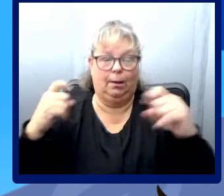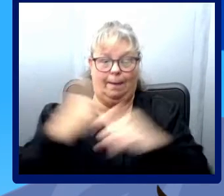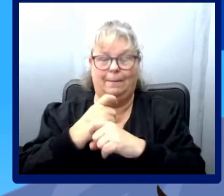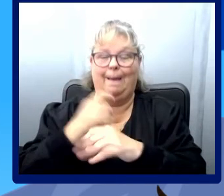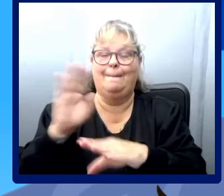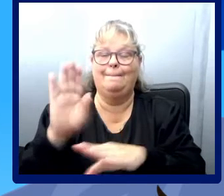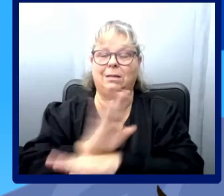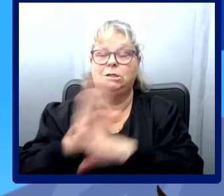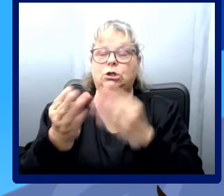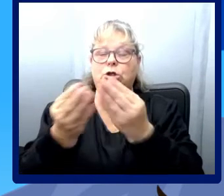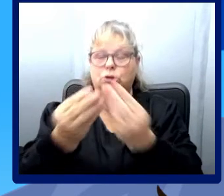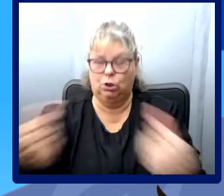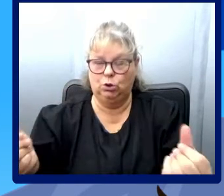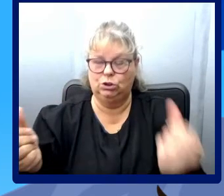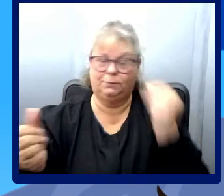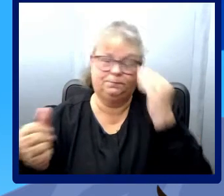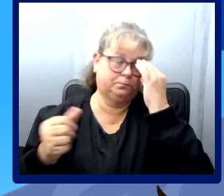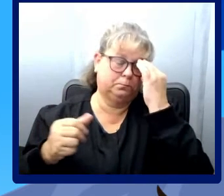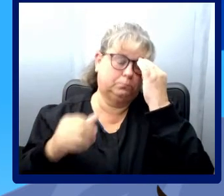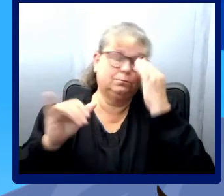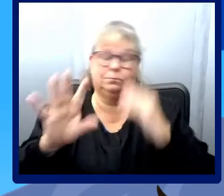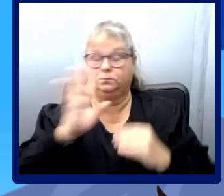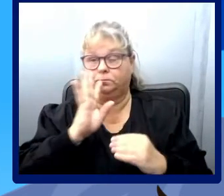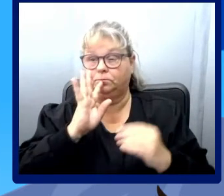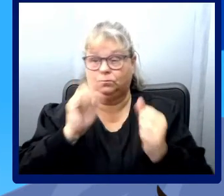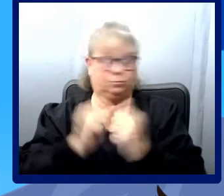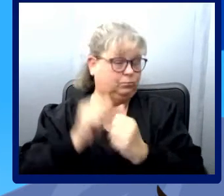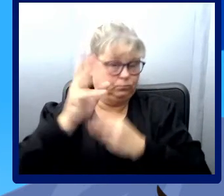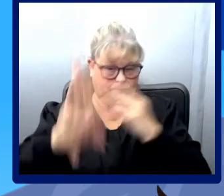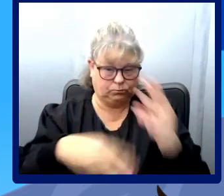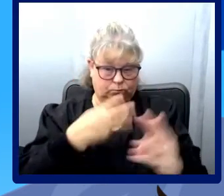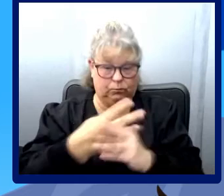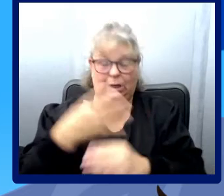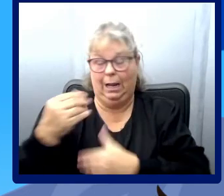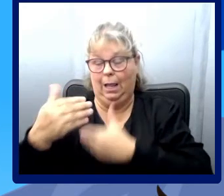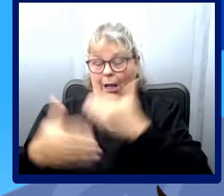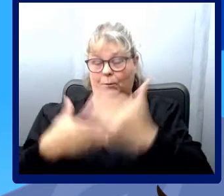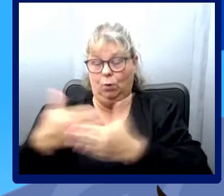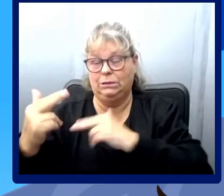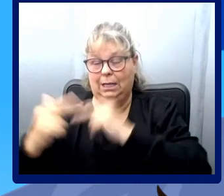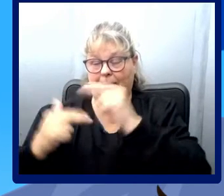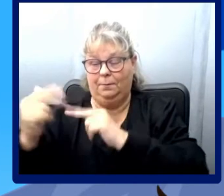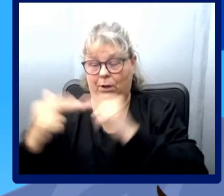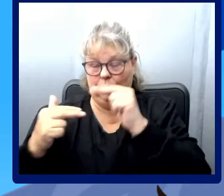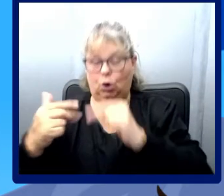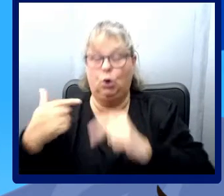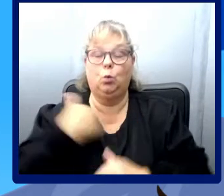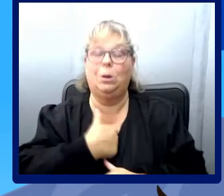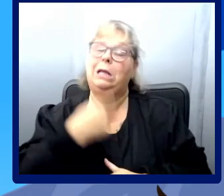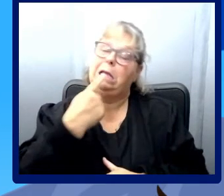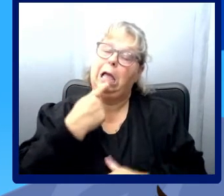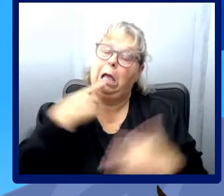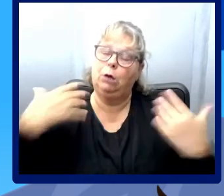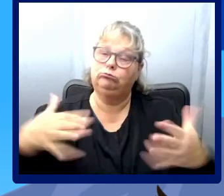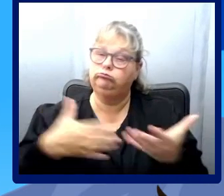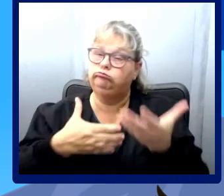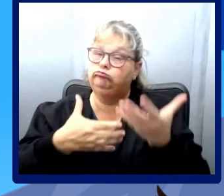Y como mencionó Diana, con el retiro de las reglas de flujo de trabajo y el constructor de procesos, podemos decir con confianza que esta es la herramienta más poderosa